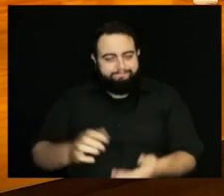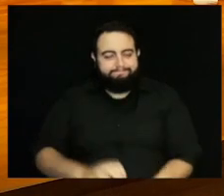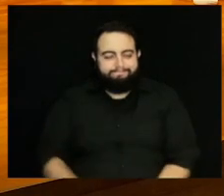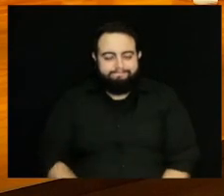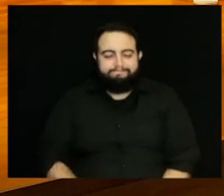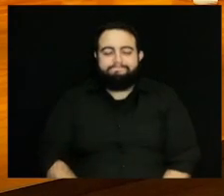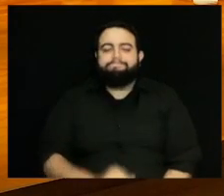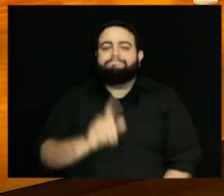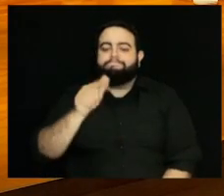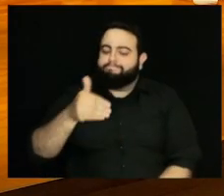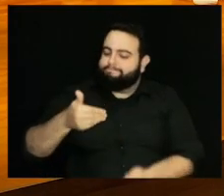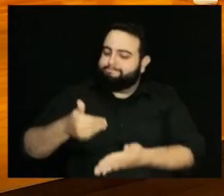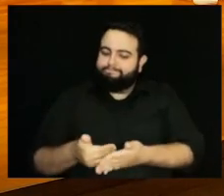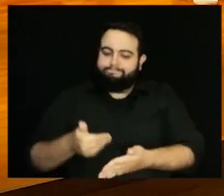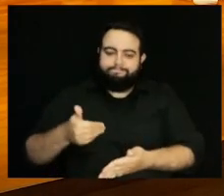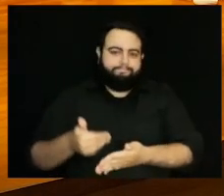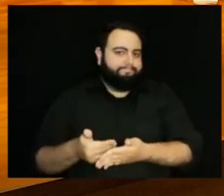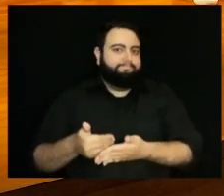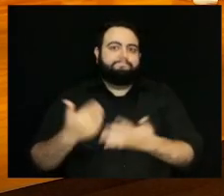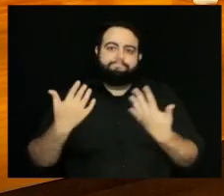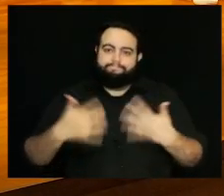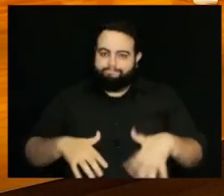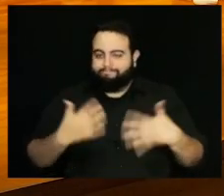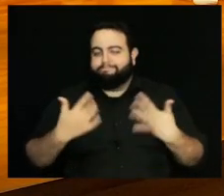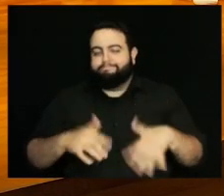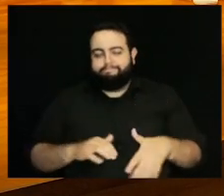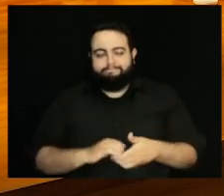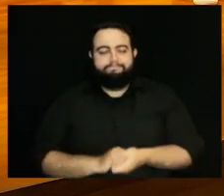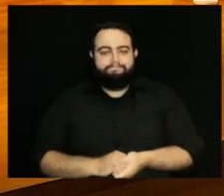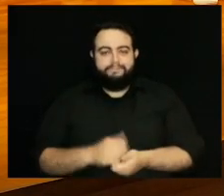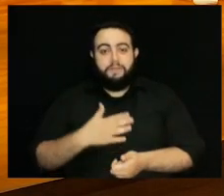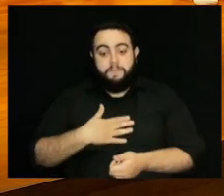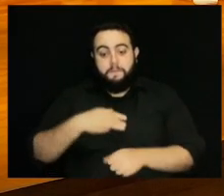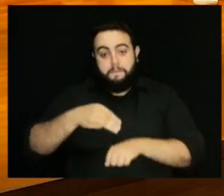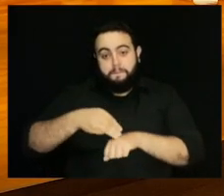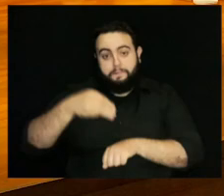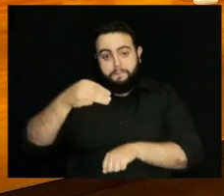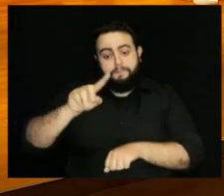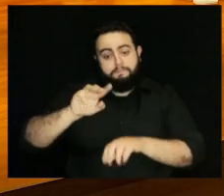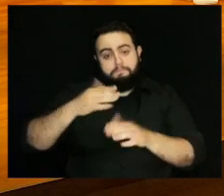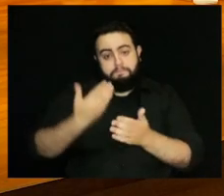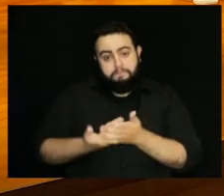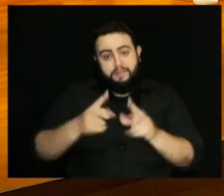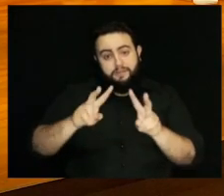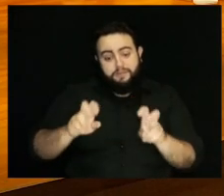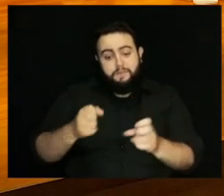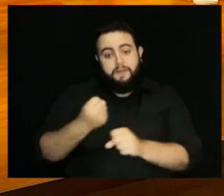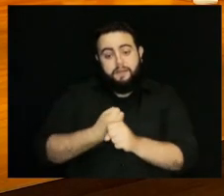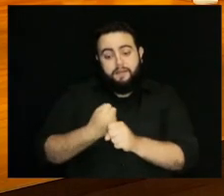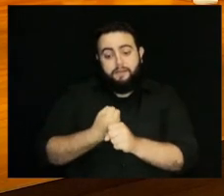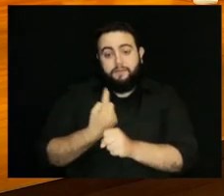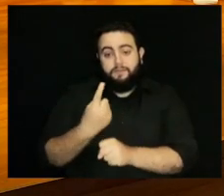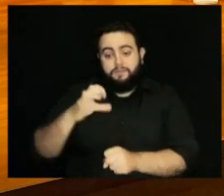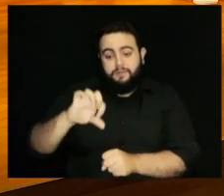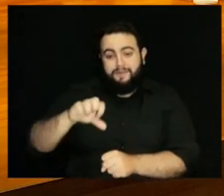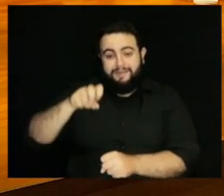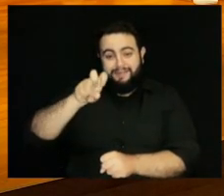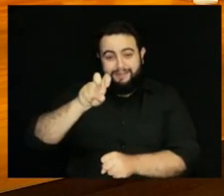recente gente. Inclusive eu fiz o meu mestrado sobre o ano de 1975 e Os Almôndegas como